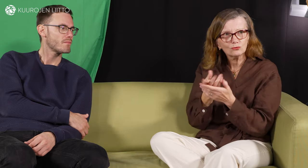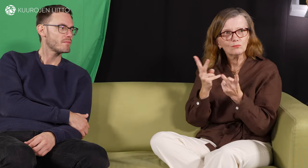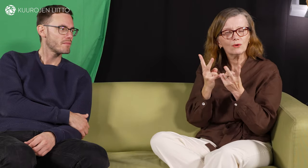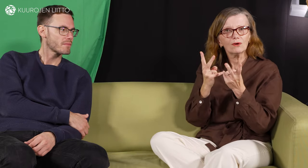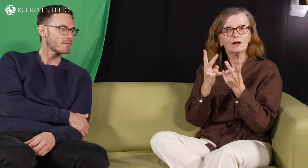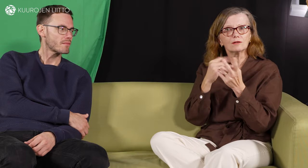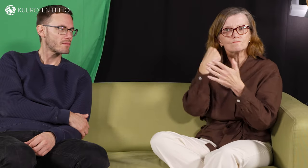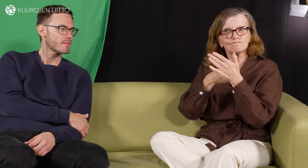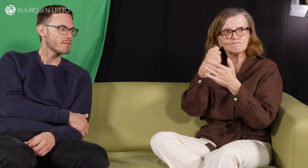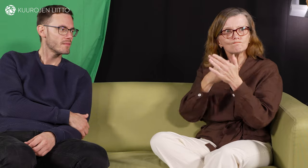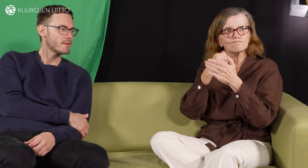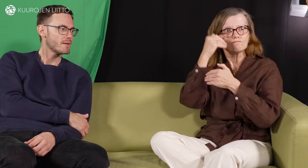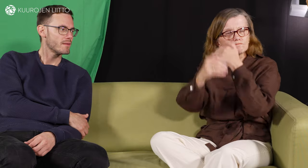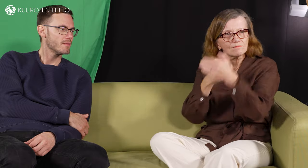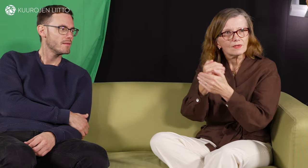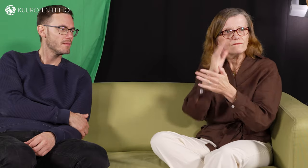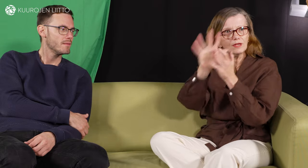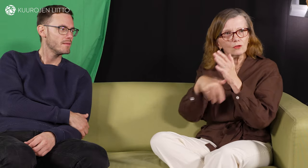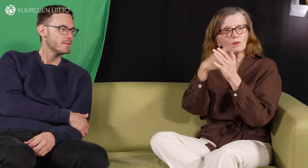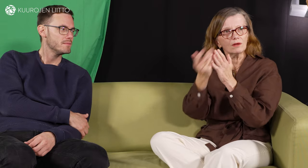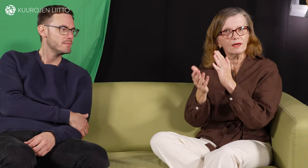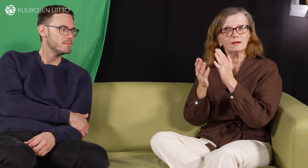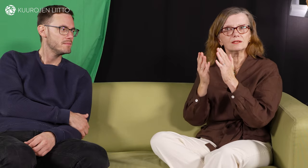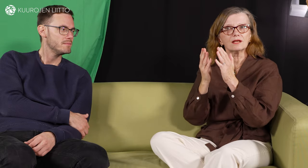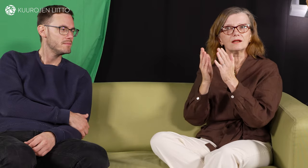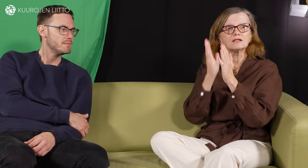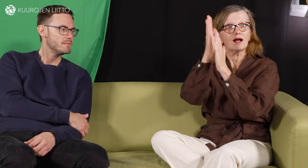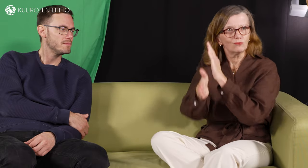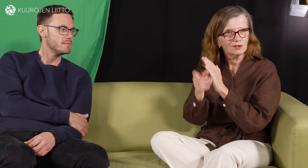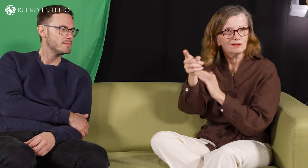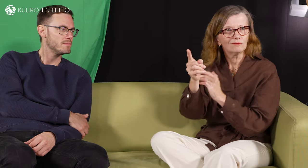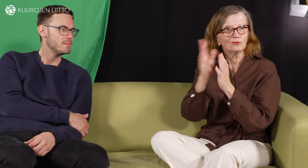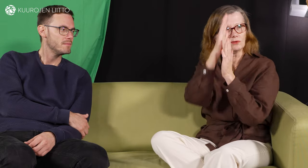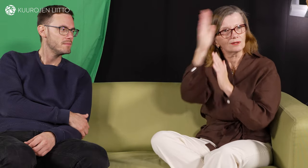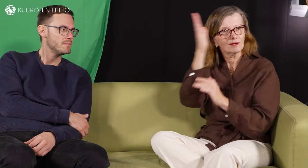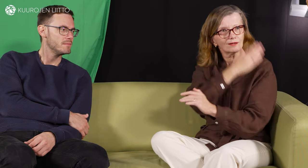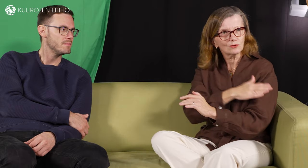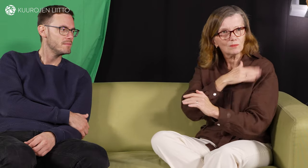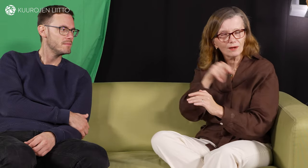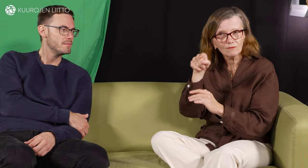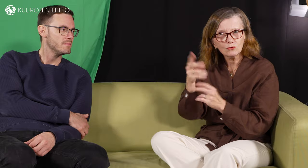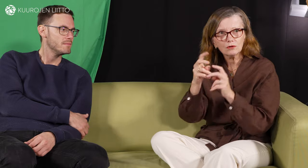Meidät palkittiin viittomakielisen saavutettavuuden edistämisestä kirjastopalvelualalla.